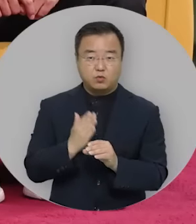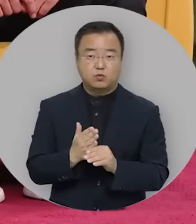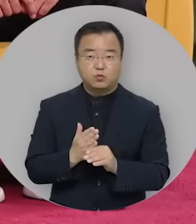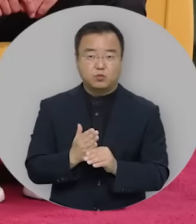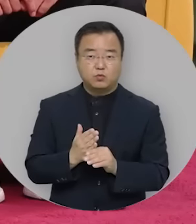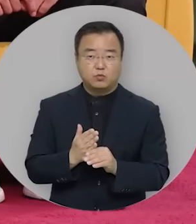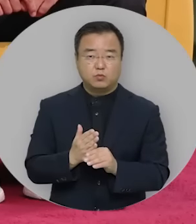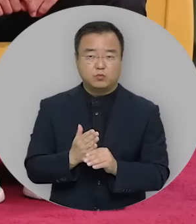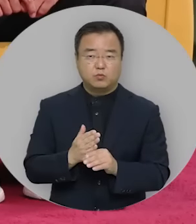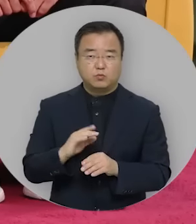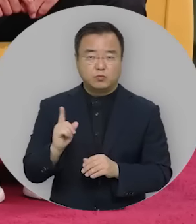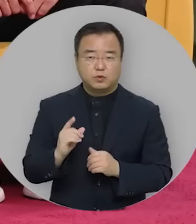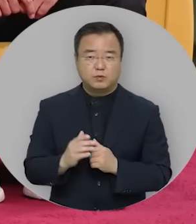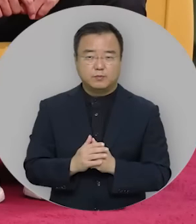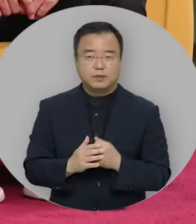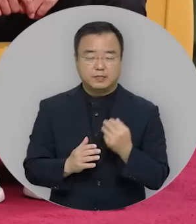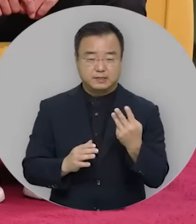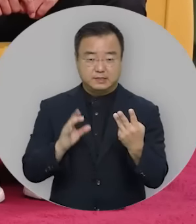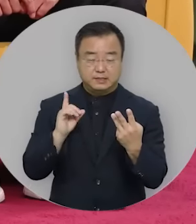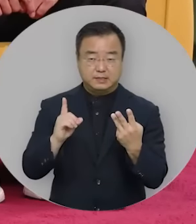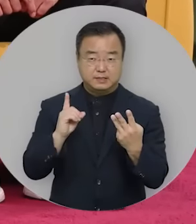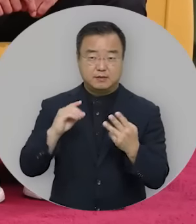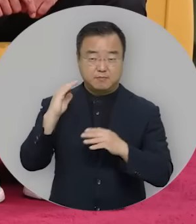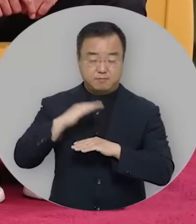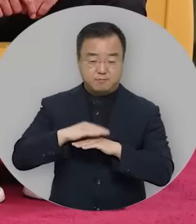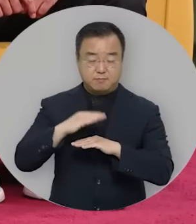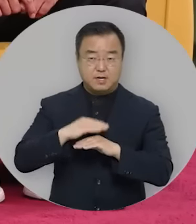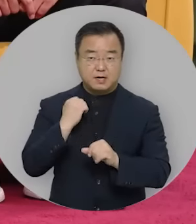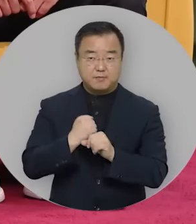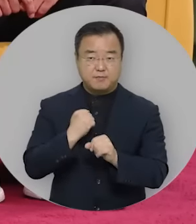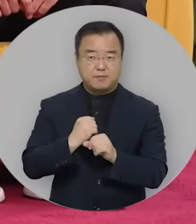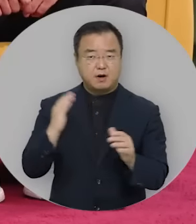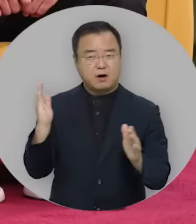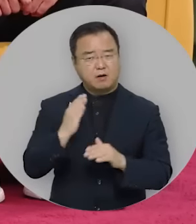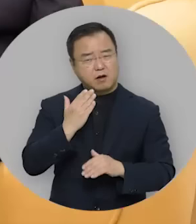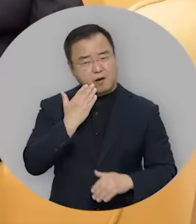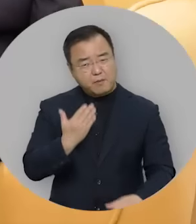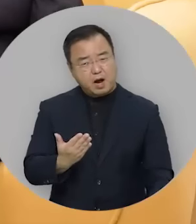'이 3D메이커라는 과목을' '우리 학생들이 충분히 할 수 있을까?'